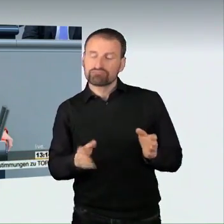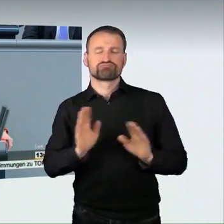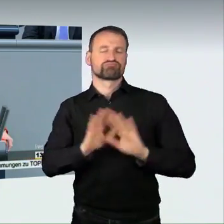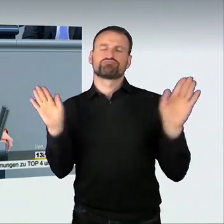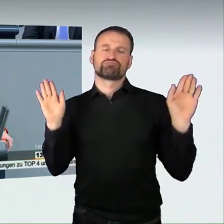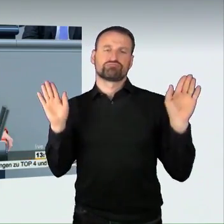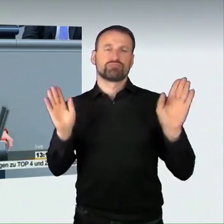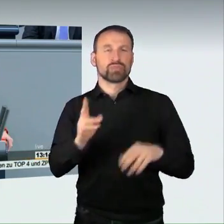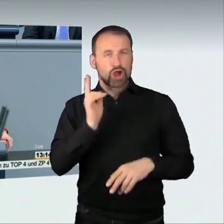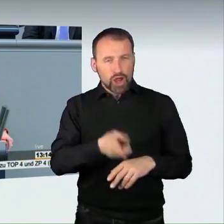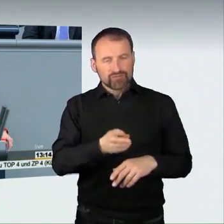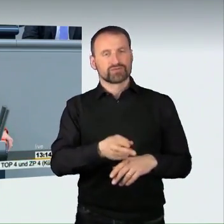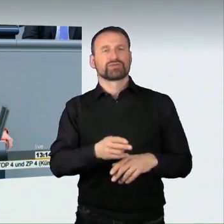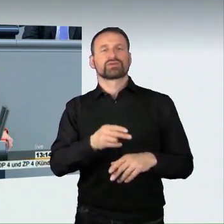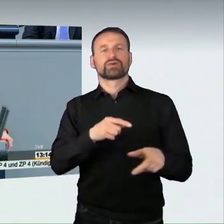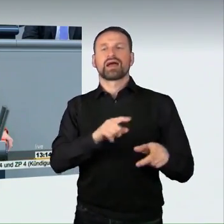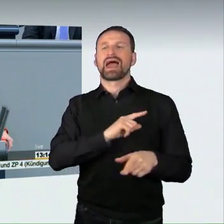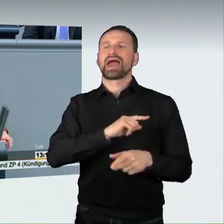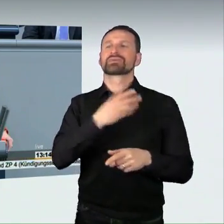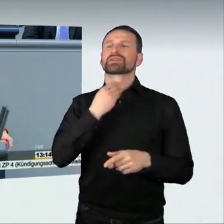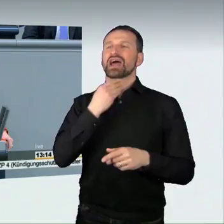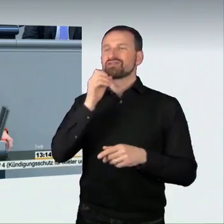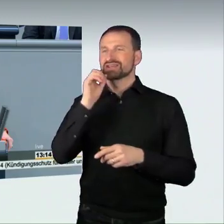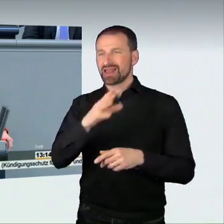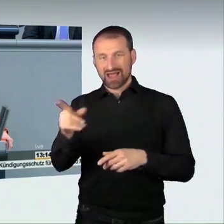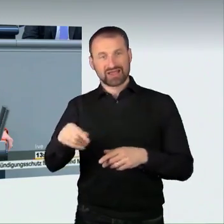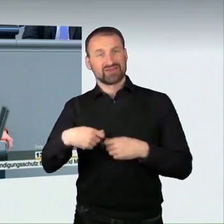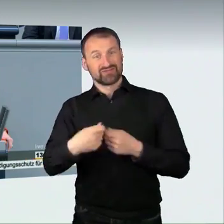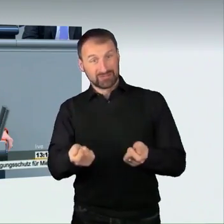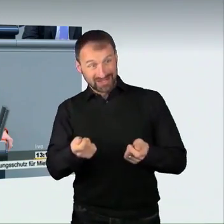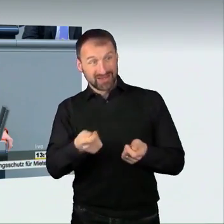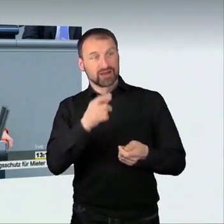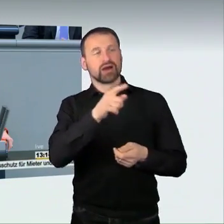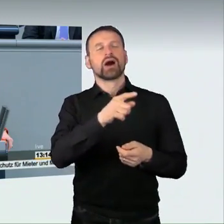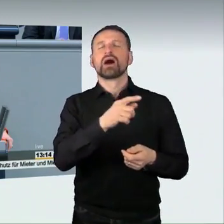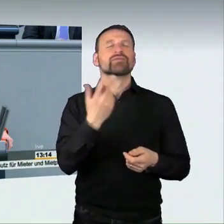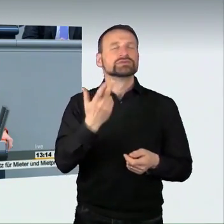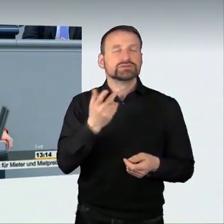durch Eigenbedarfsklagen bei der Umwandlung von Miet- in Eigentumswohnungen auf. Hier, liebe Kolleginnen und Kollegen,